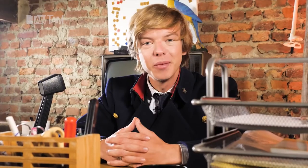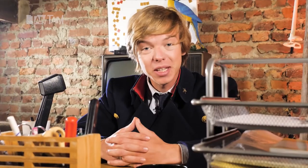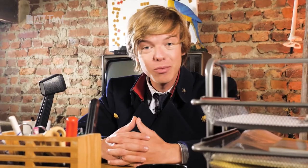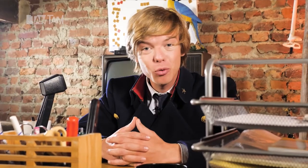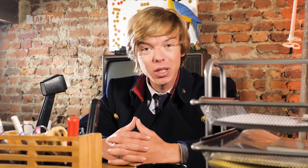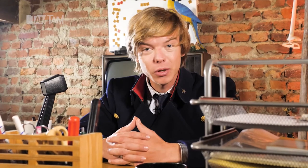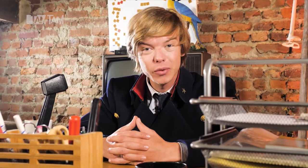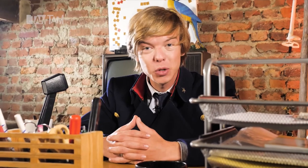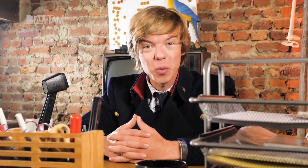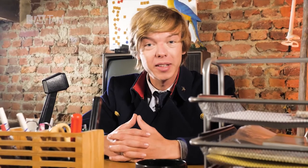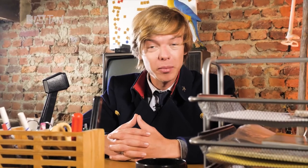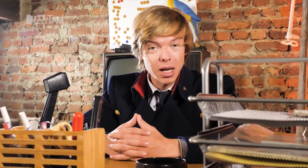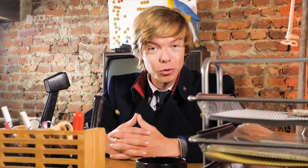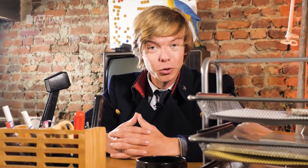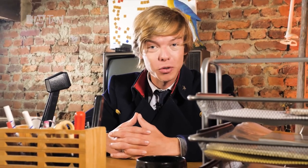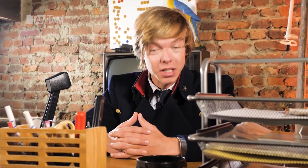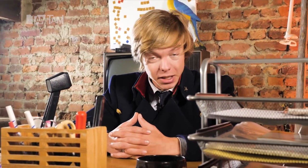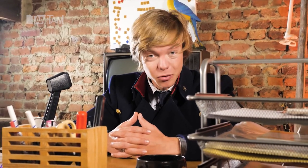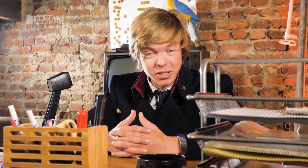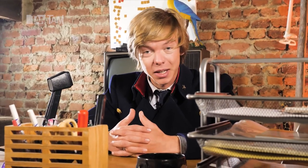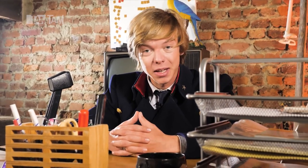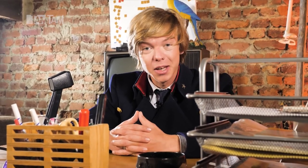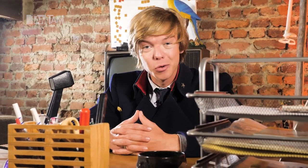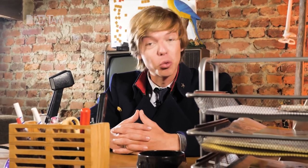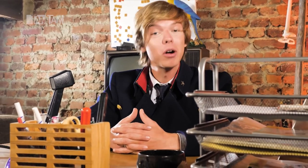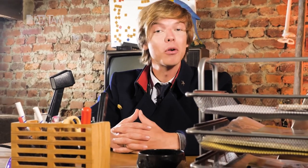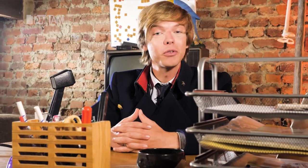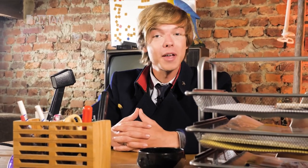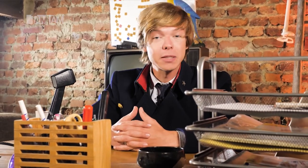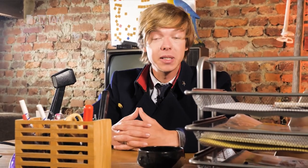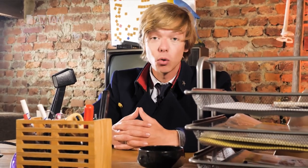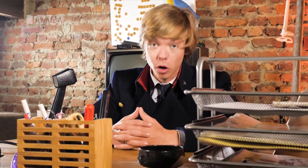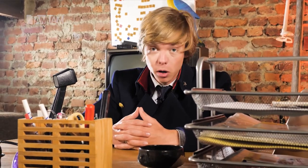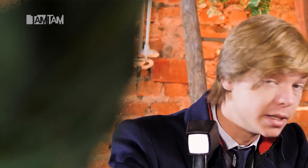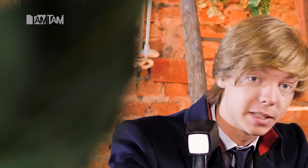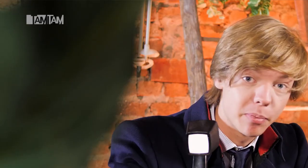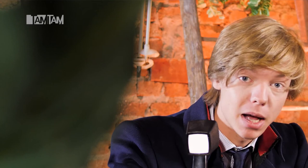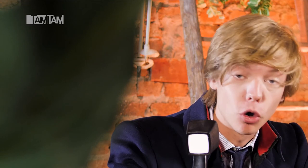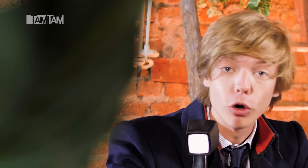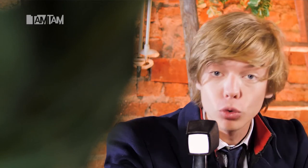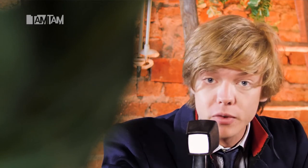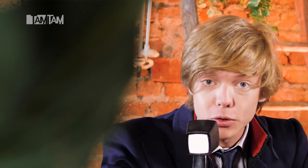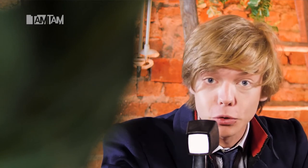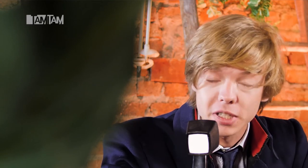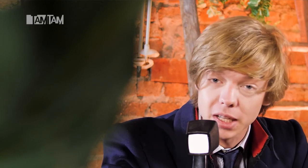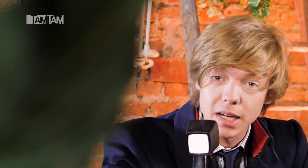Merci beaucoup d'avoir suivi ce premier Tam-Tam de notre série consacré aux droits de l'enfant expliqués aux grands. N'hésitez pas à le retrouver sur notre site internet